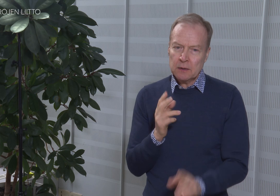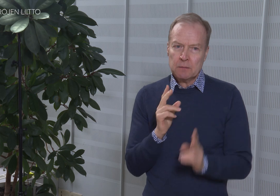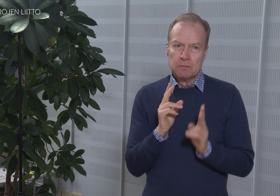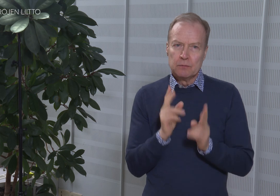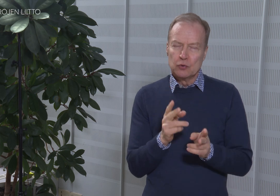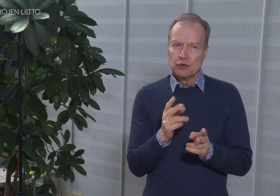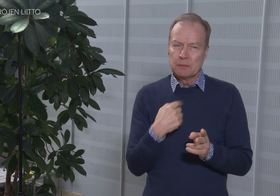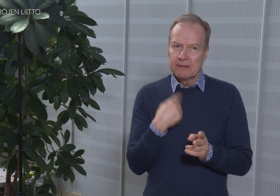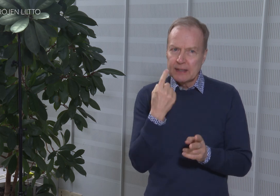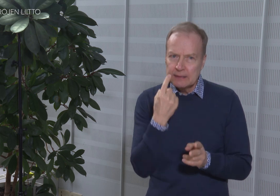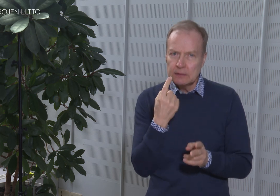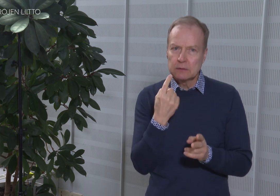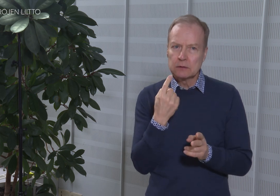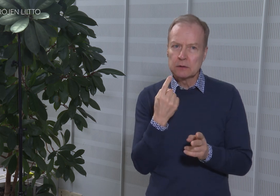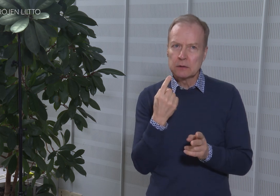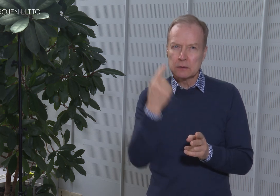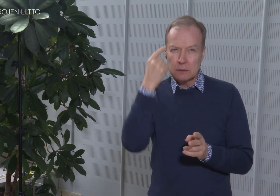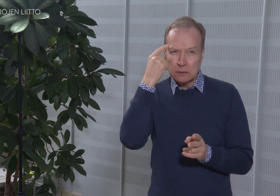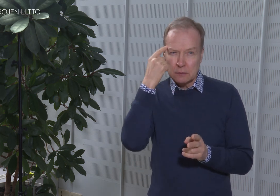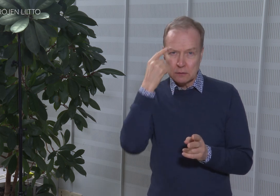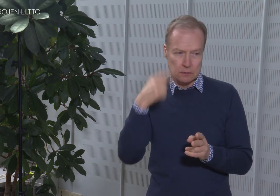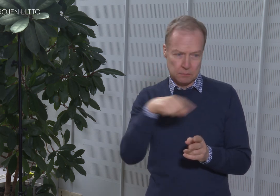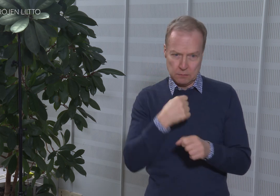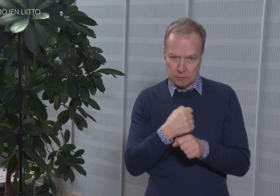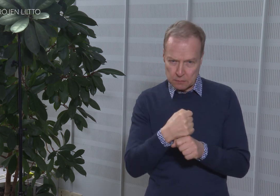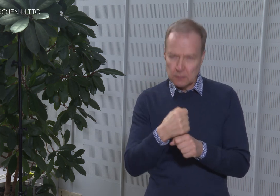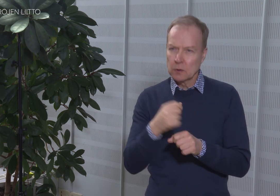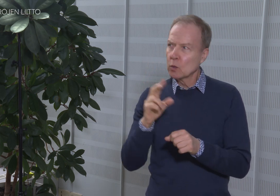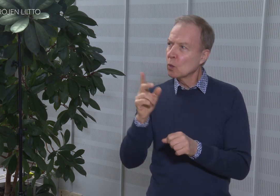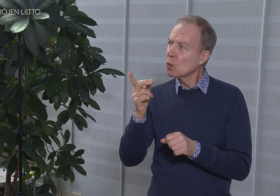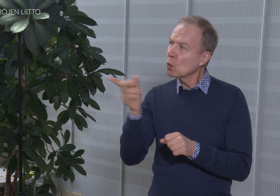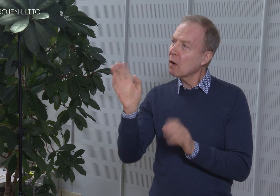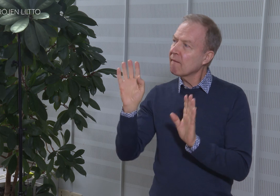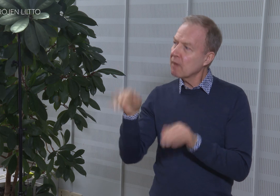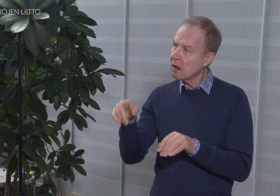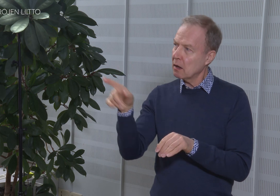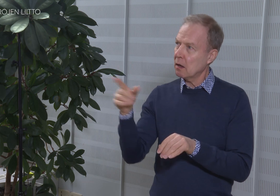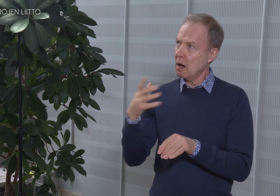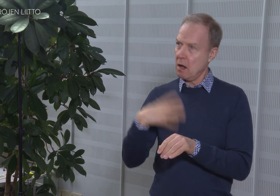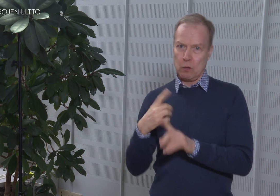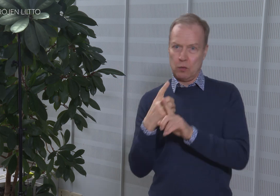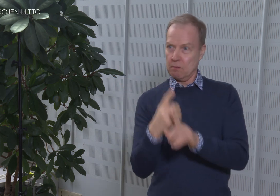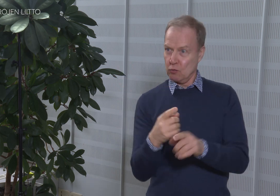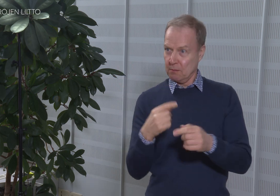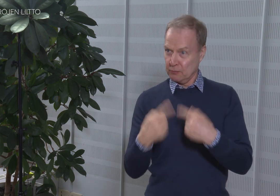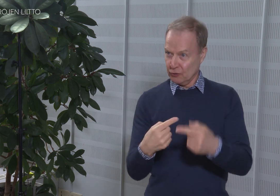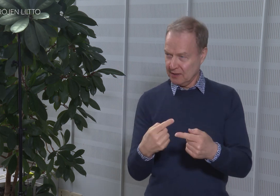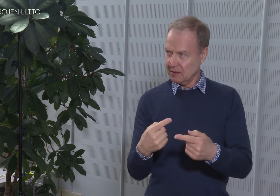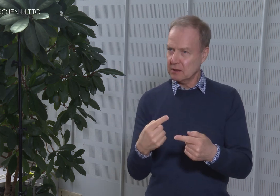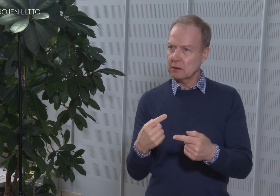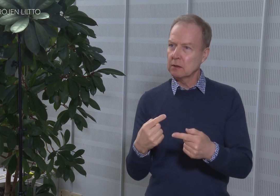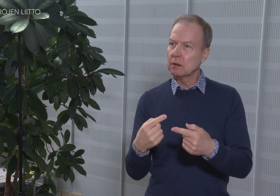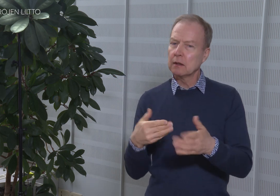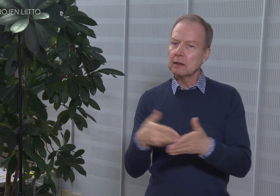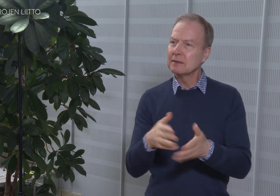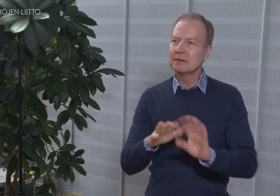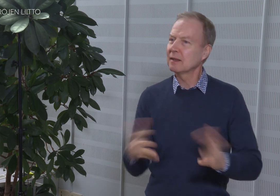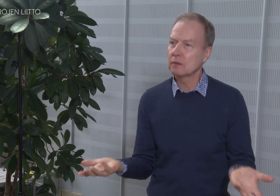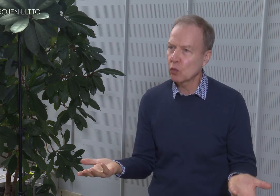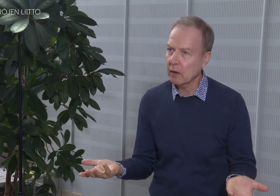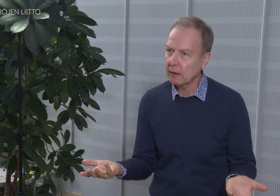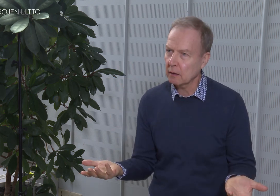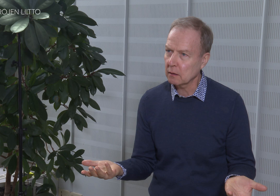Kaikkien halukkaiden täytyy myös kyetä osallistumaan prosessiin ilman esteitä.